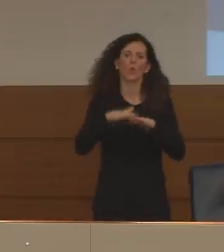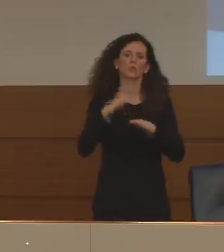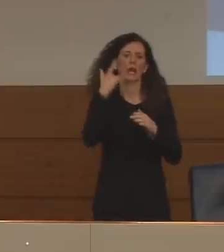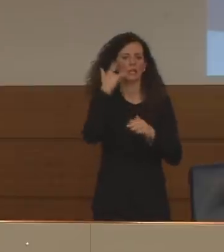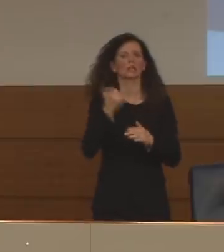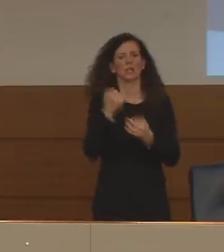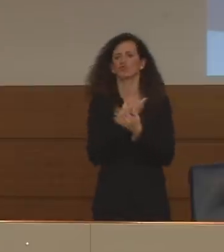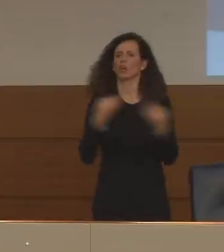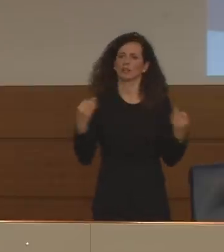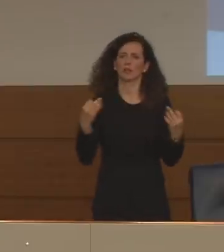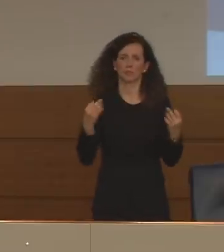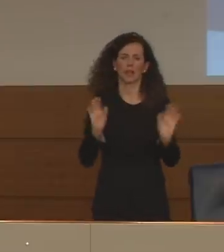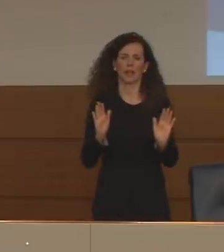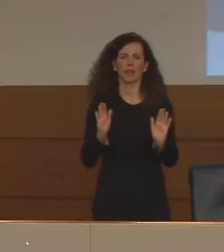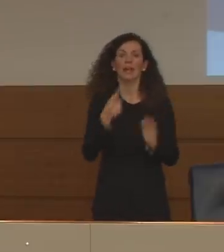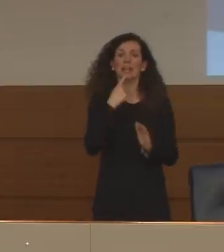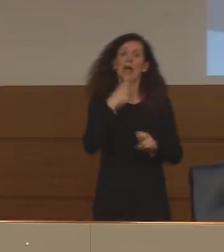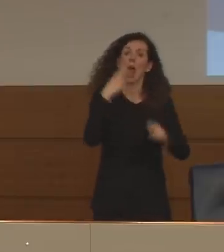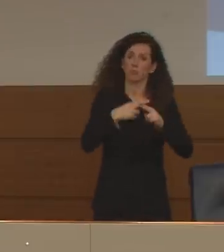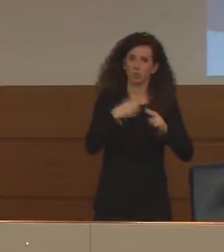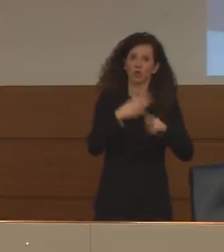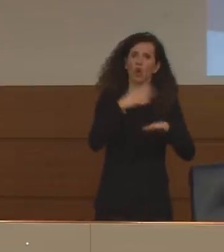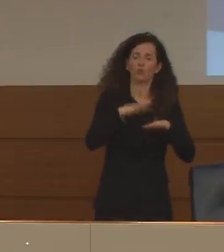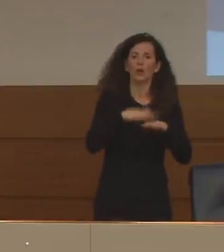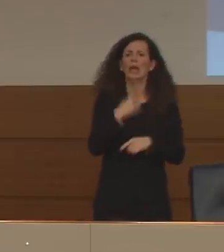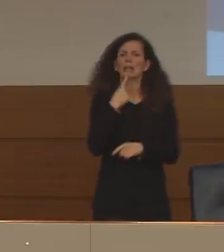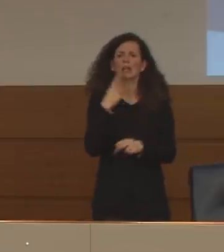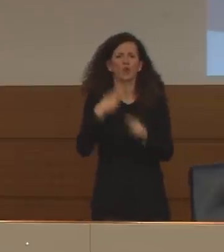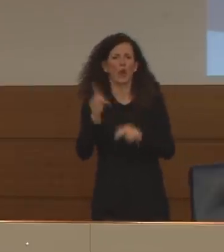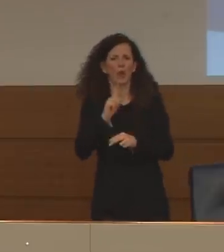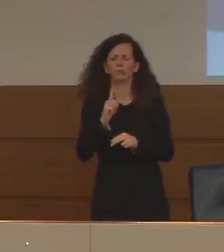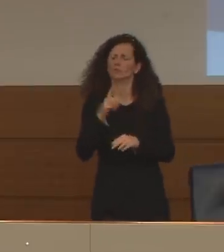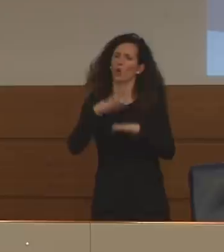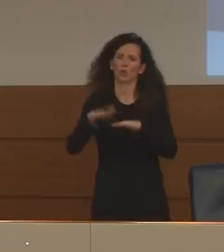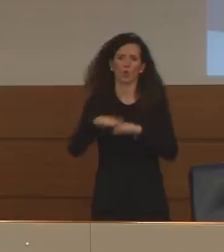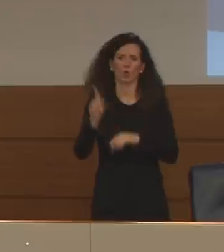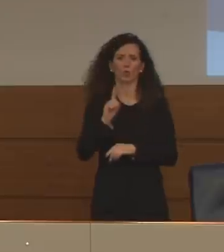non c'è bisogno non va usato perché se viene usato viene meno per gli operatori